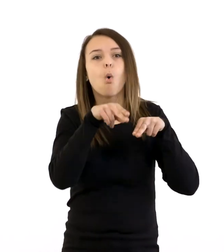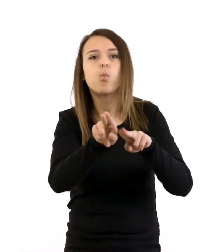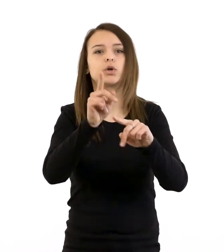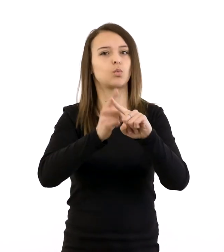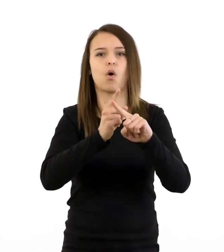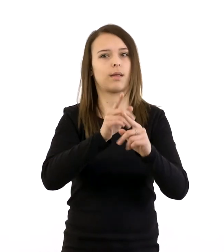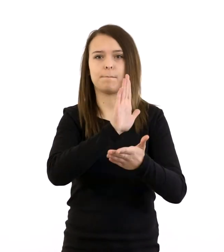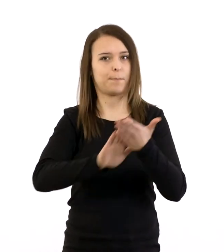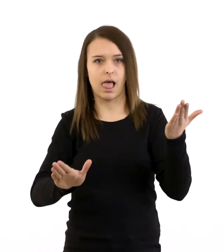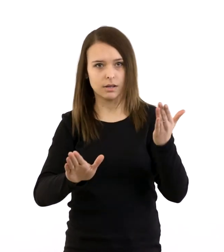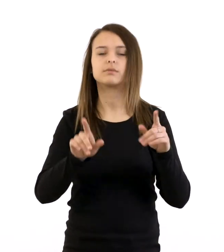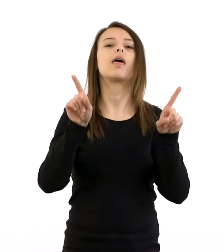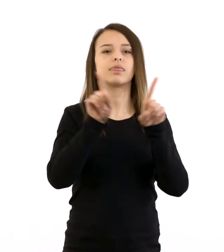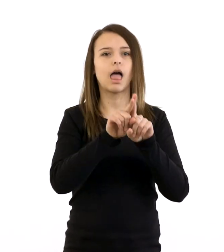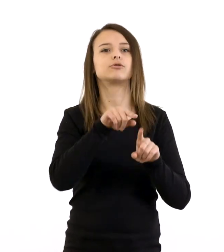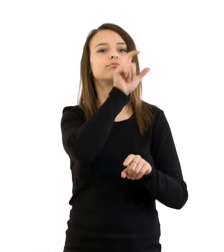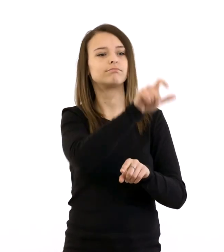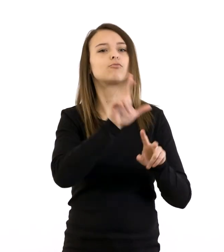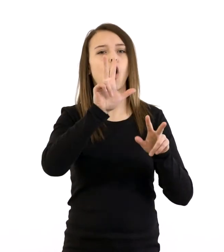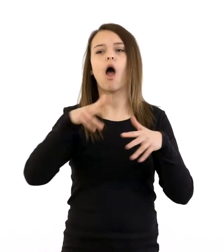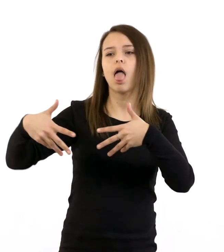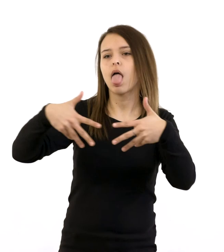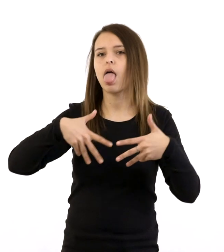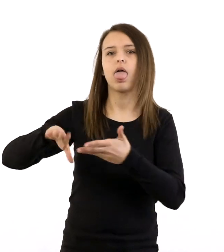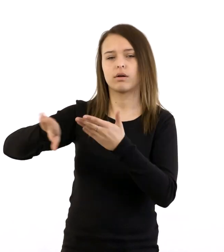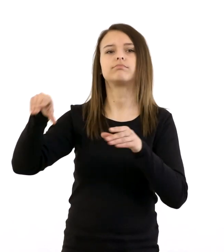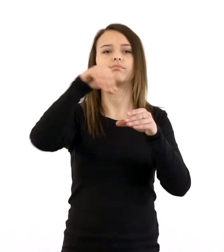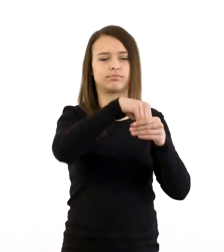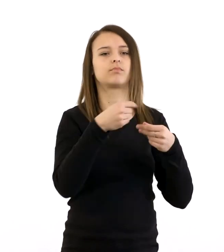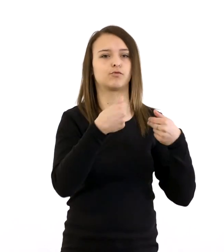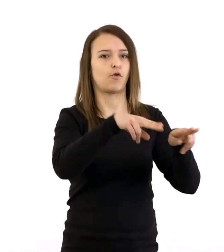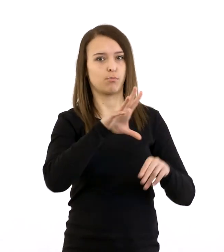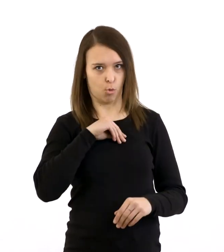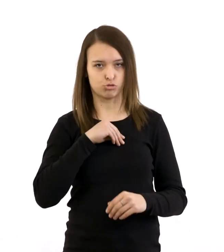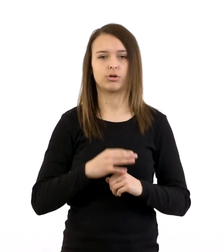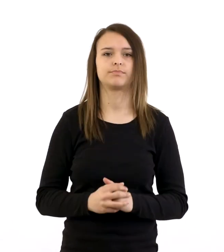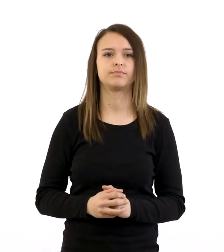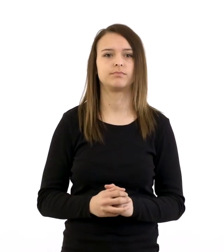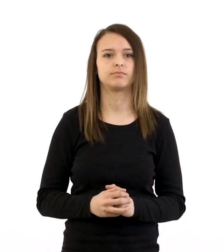którzy należą do grup defaworyzowanych, ale nie są jej członkami;